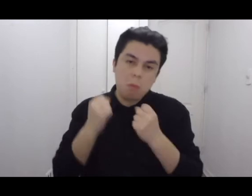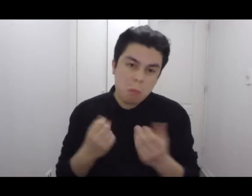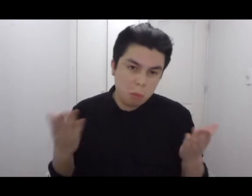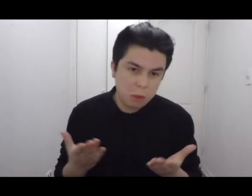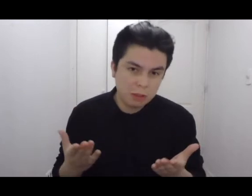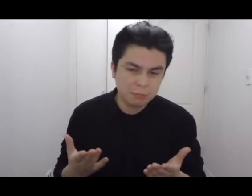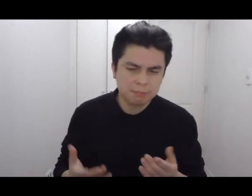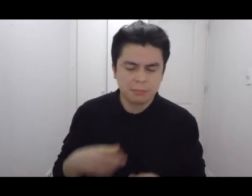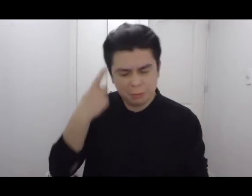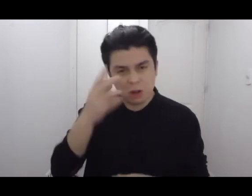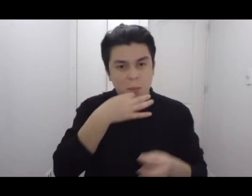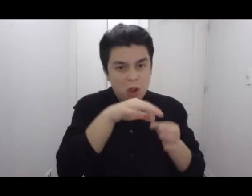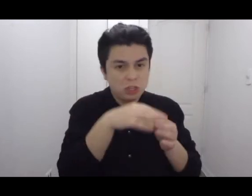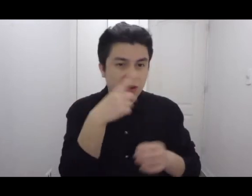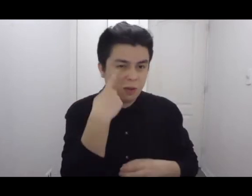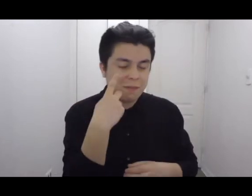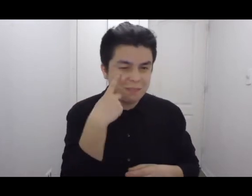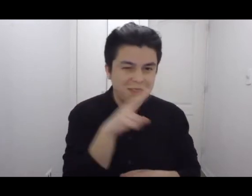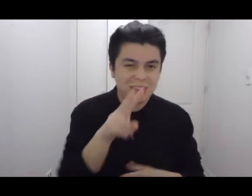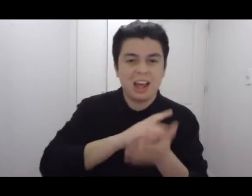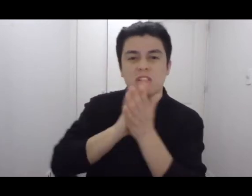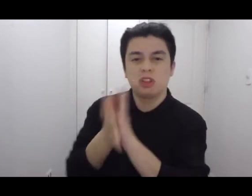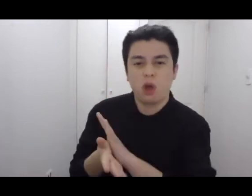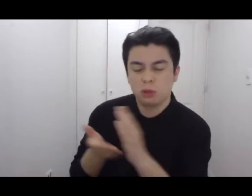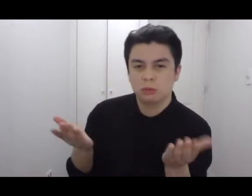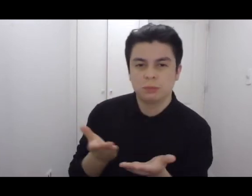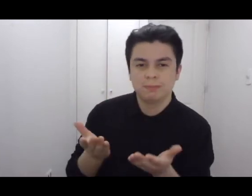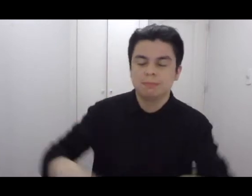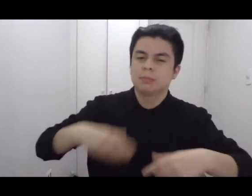súper interesante y en realidad uno cada vez que ve más capítulos como que le va